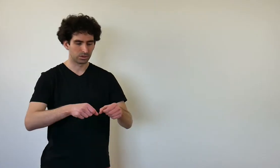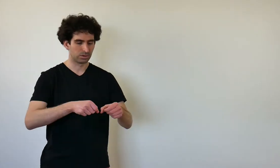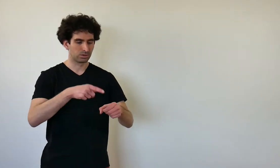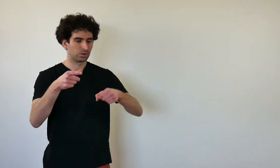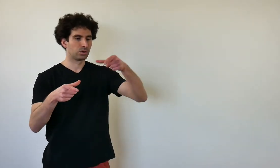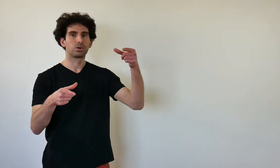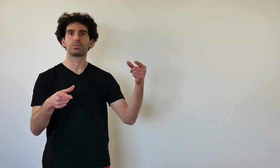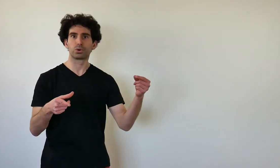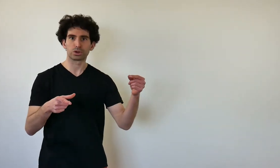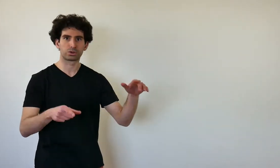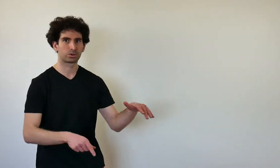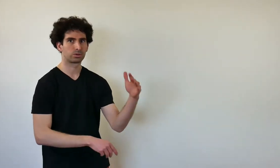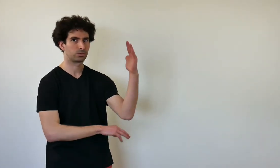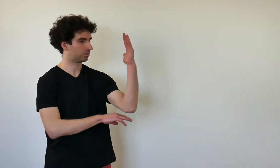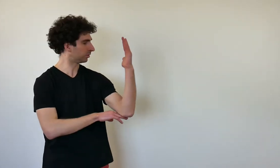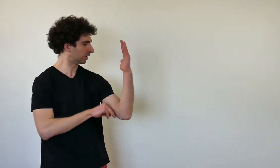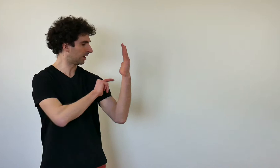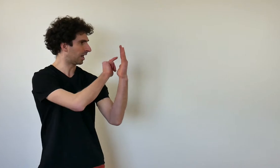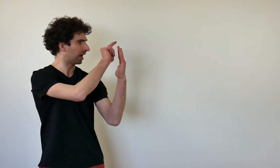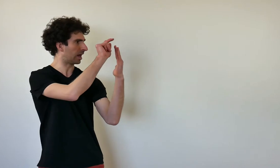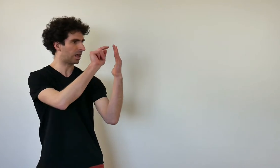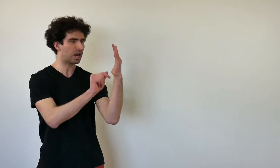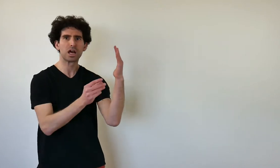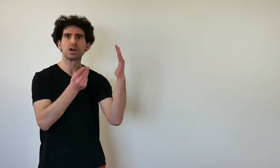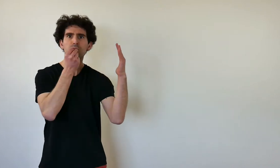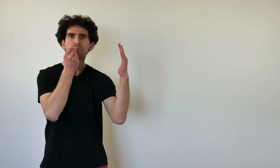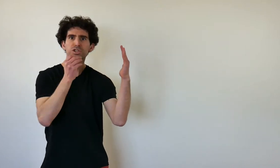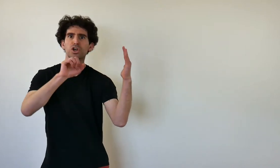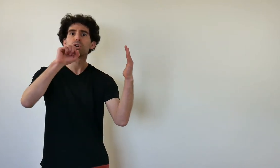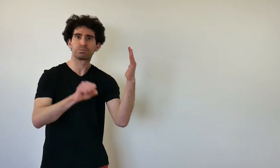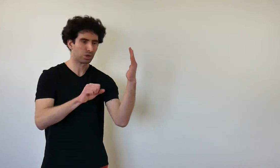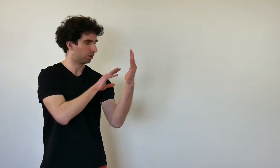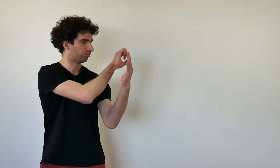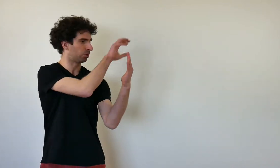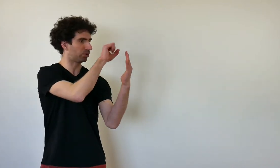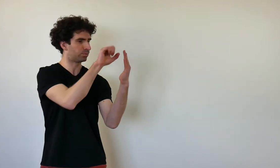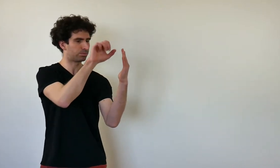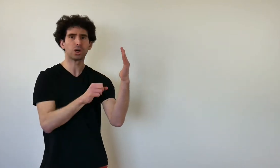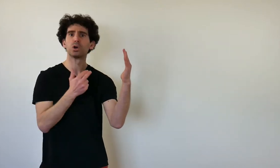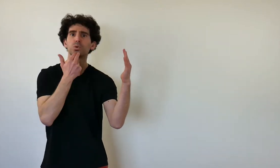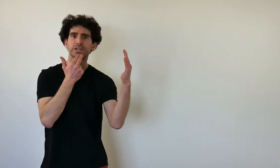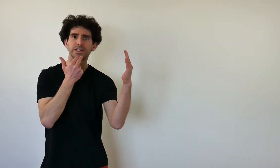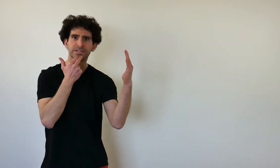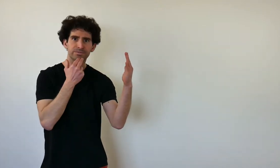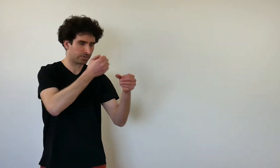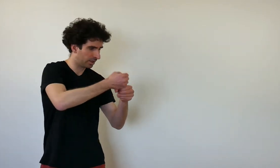Chez une plante, certaines parties sont comestibles et sont utilisées :